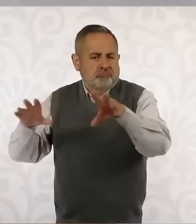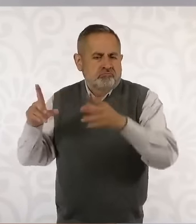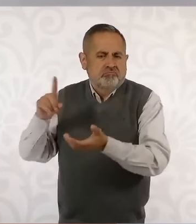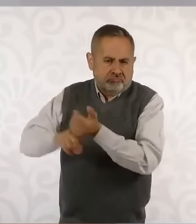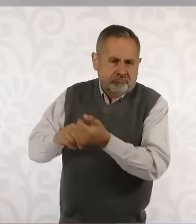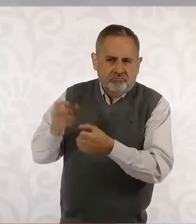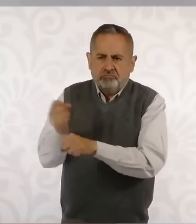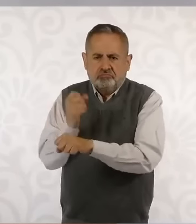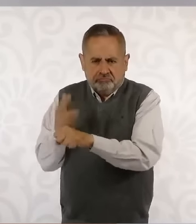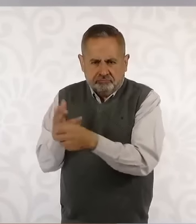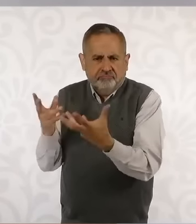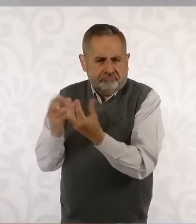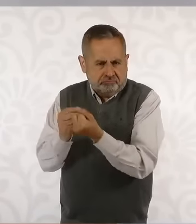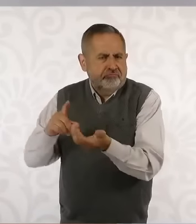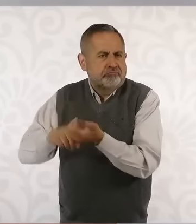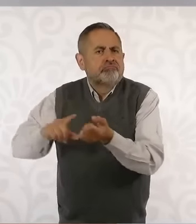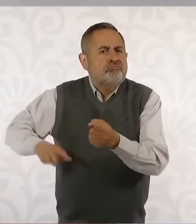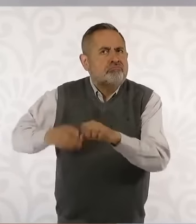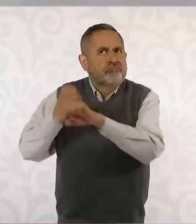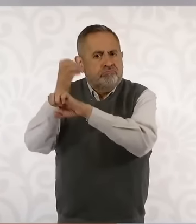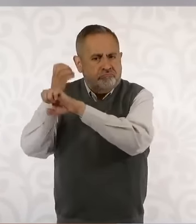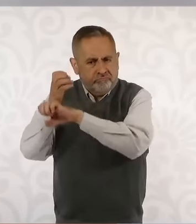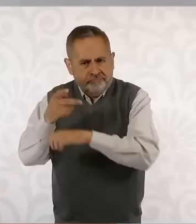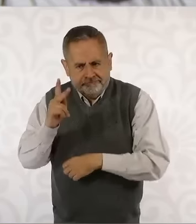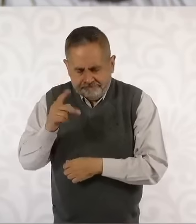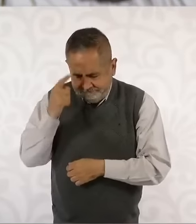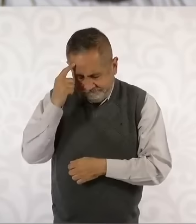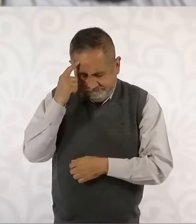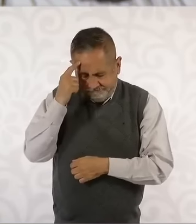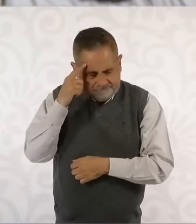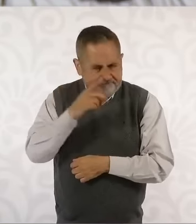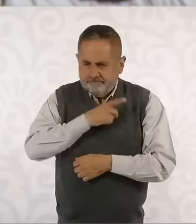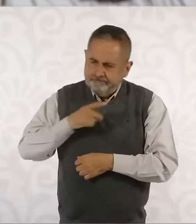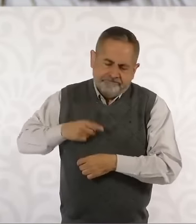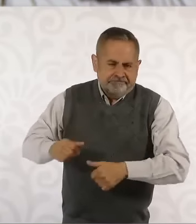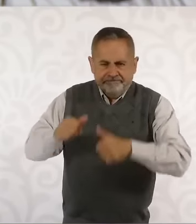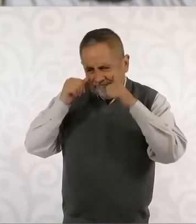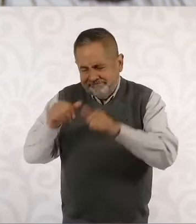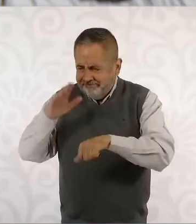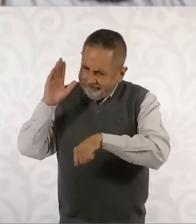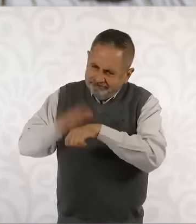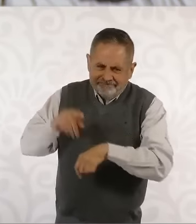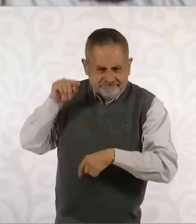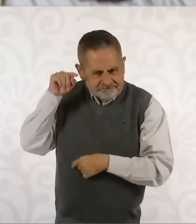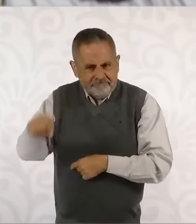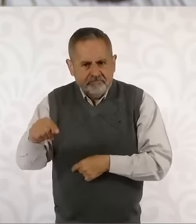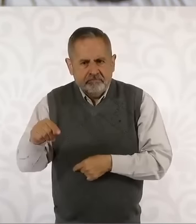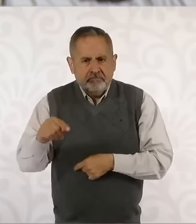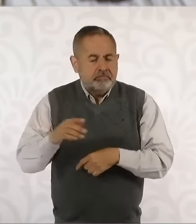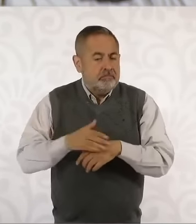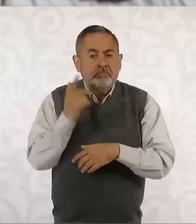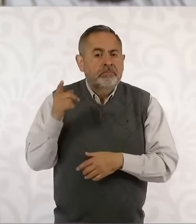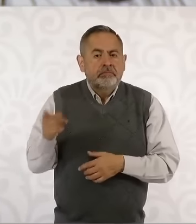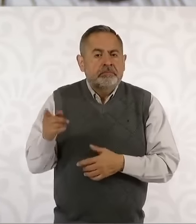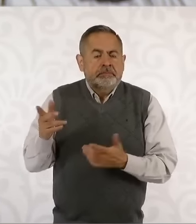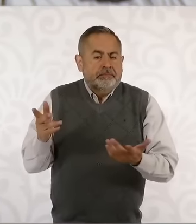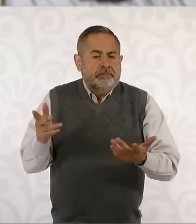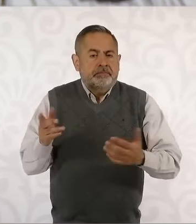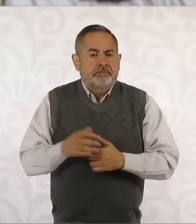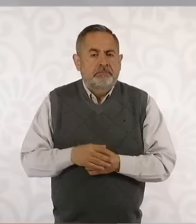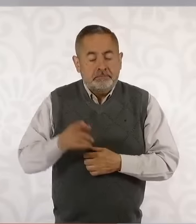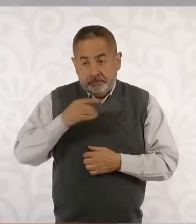y muchos gobiernos estatales, pero tenemos que poner eh el punto porque había y lo pensé también